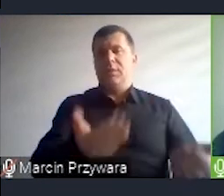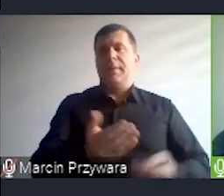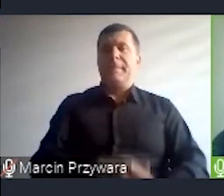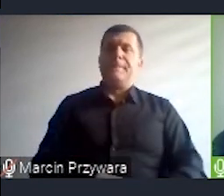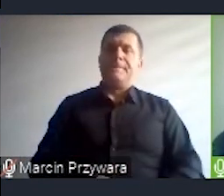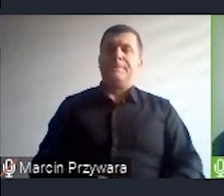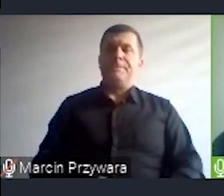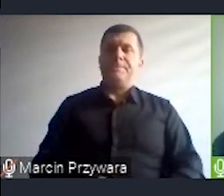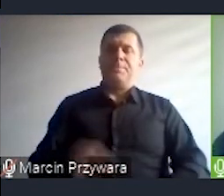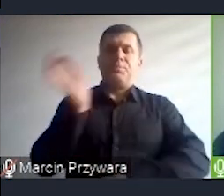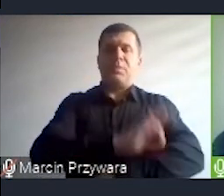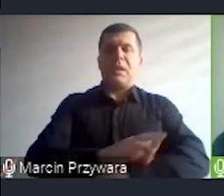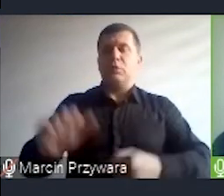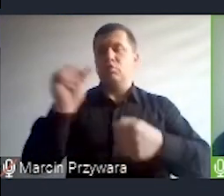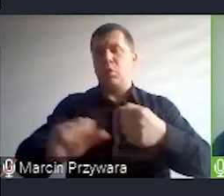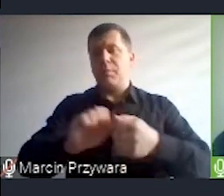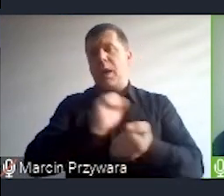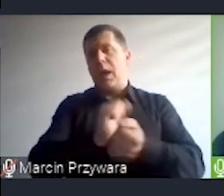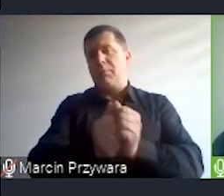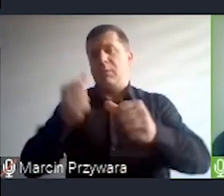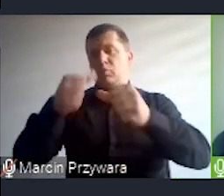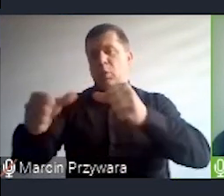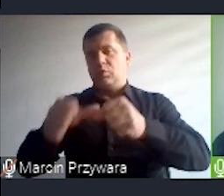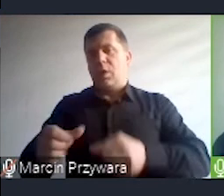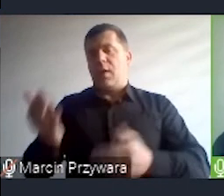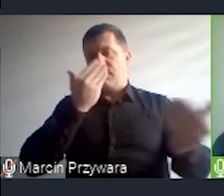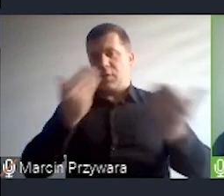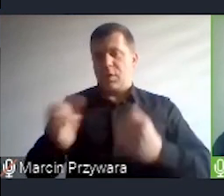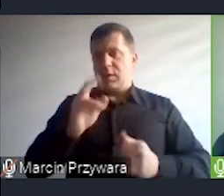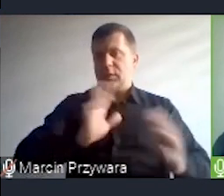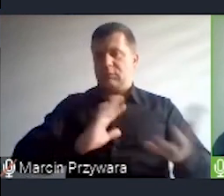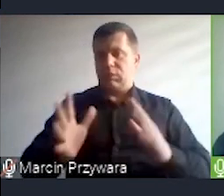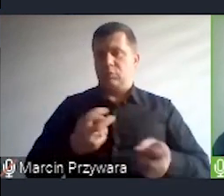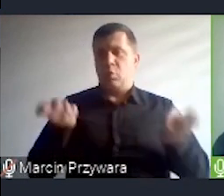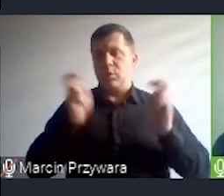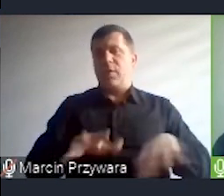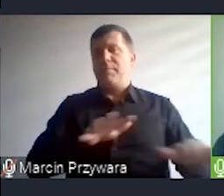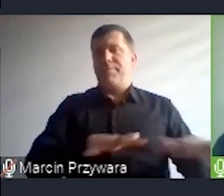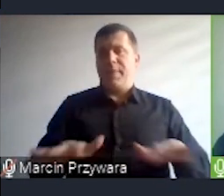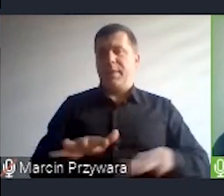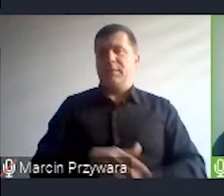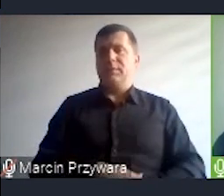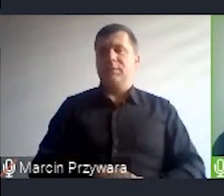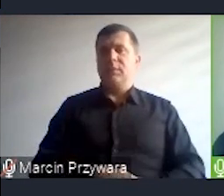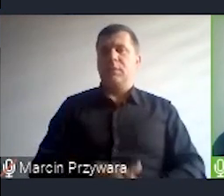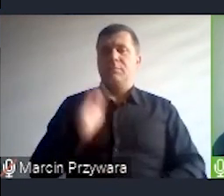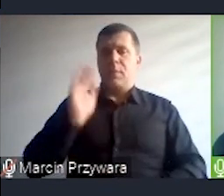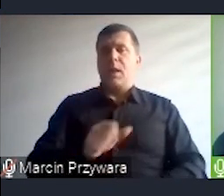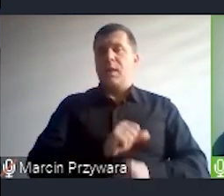W projektach żłobkowych czy przedszkolnych wygląda to w ten sposób, że utworzone miejsca mają być dostępne.